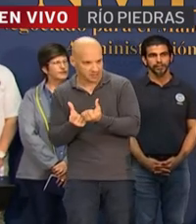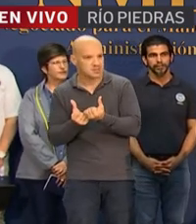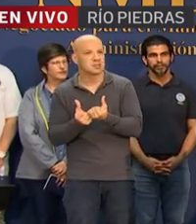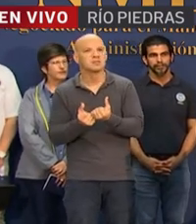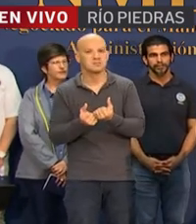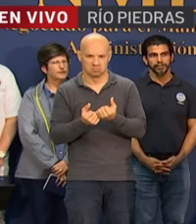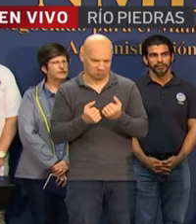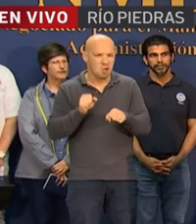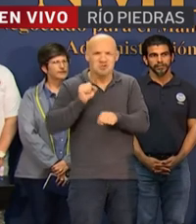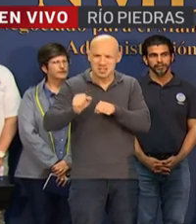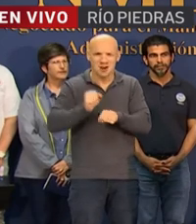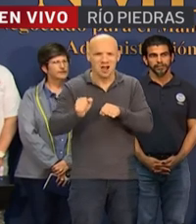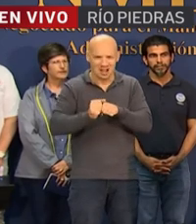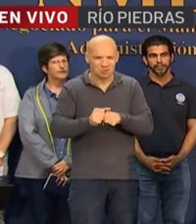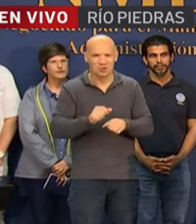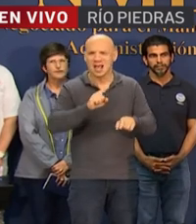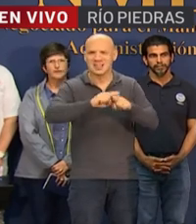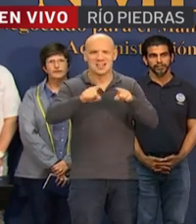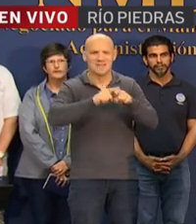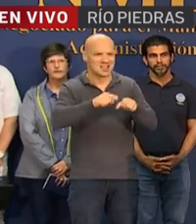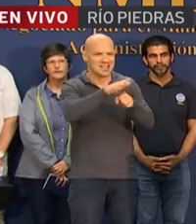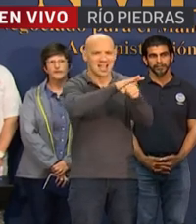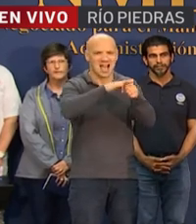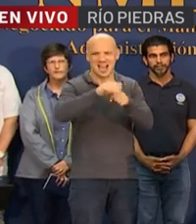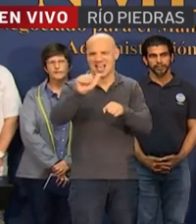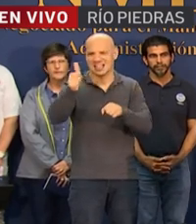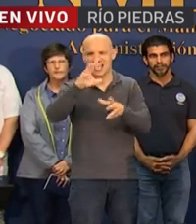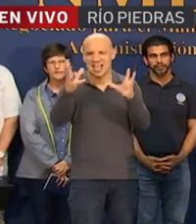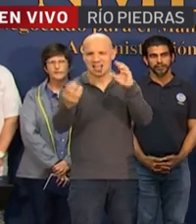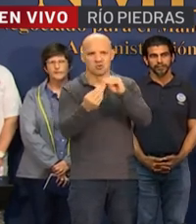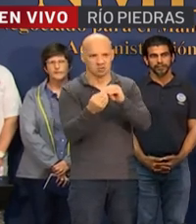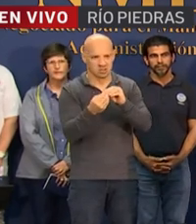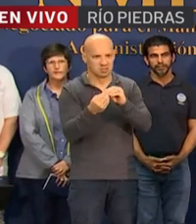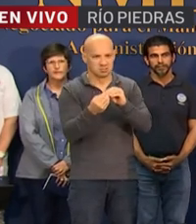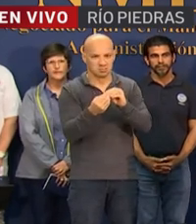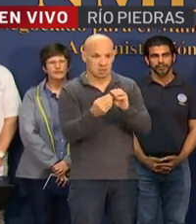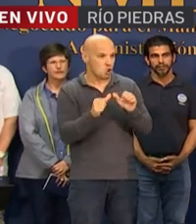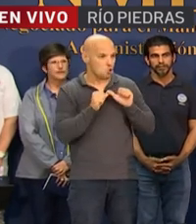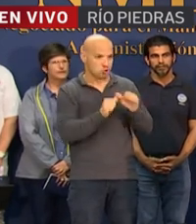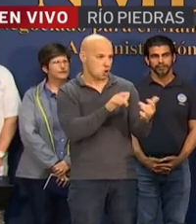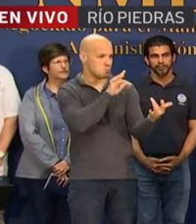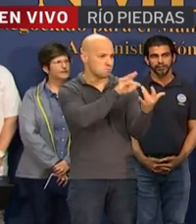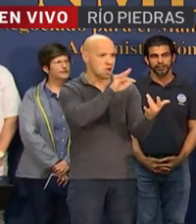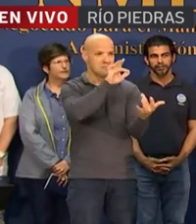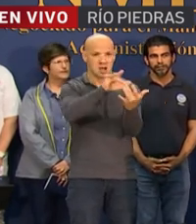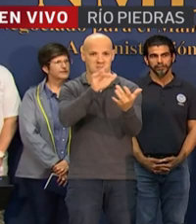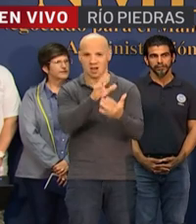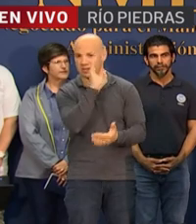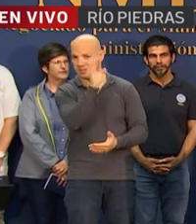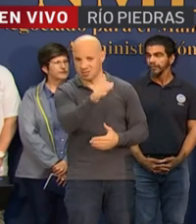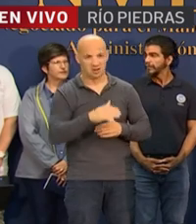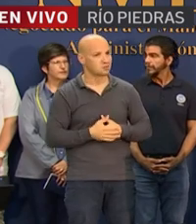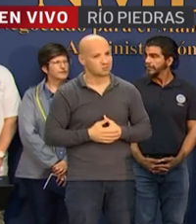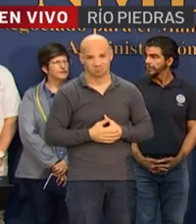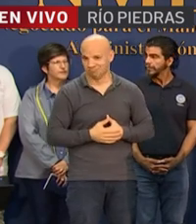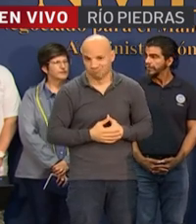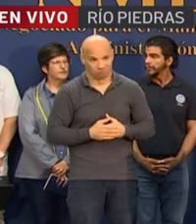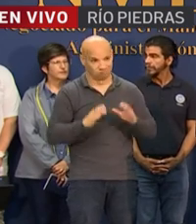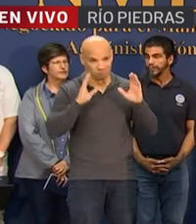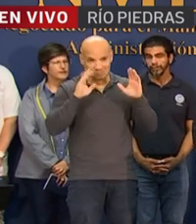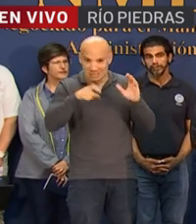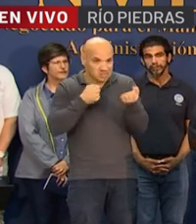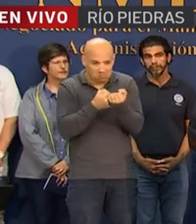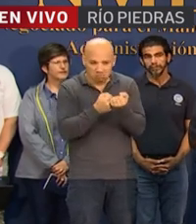ALCALDESAS. SI ALGUIEN TIENE